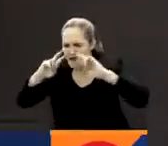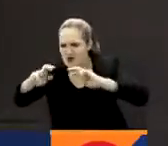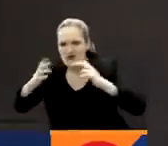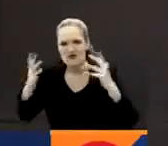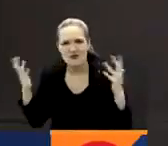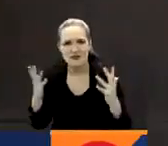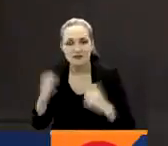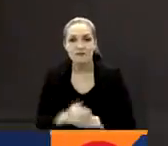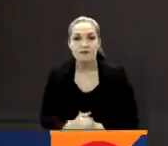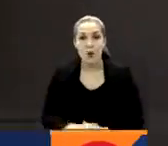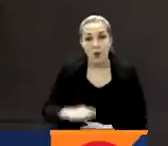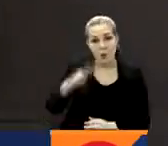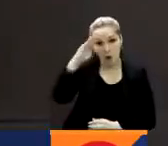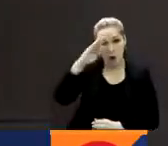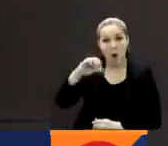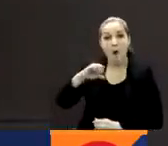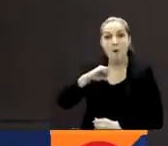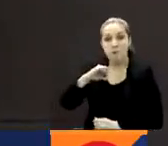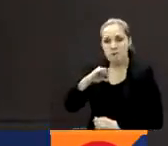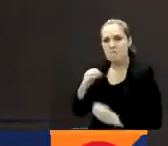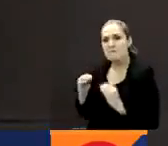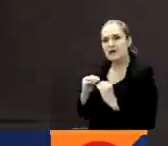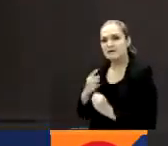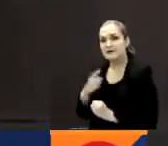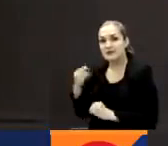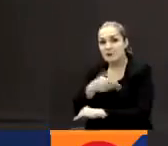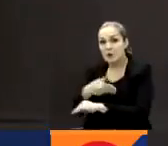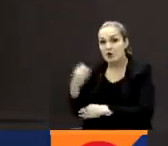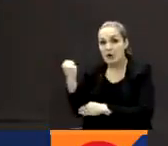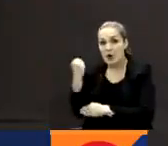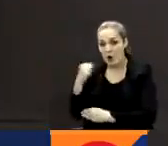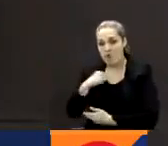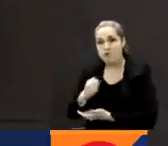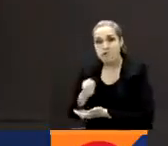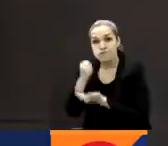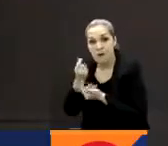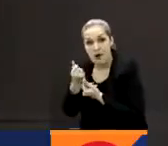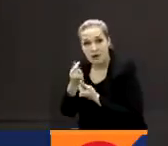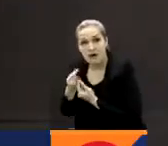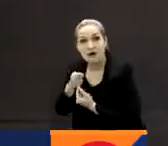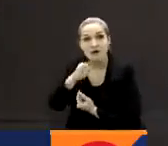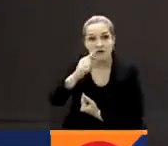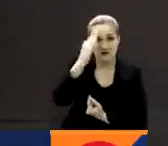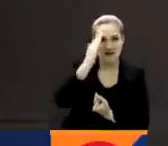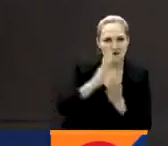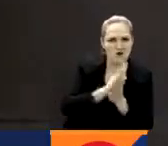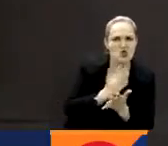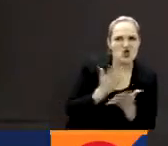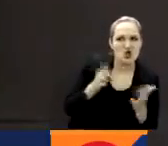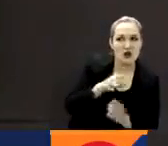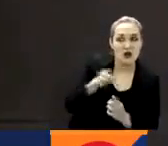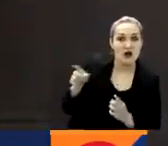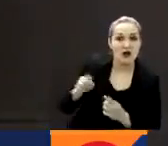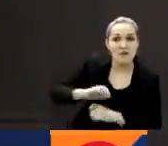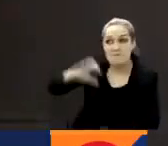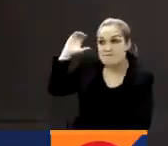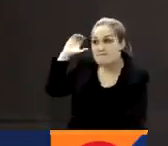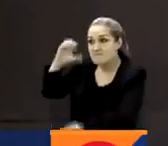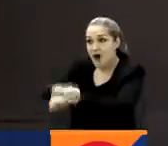DESDE BOGOTá FUE ENVIADO UN COMANDO ESPECIAL Y CAPTURA DEL ATAQUé CRIMINAL